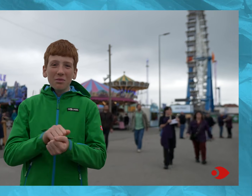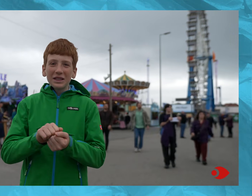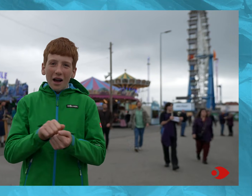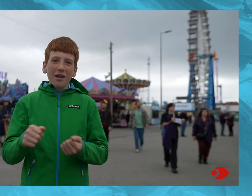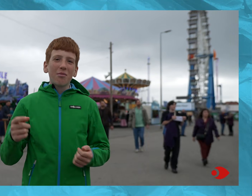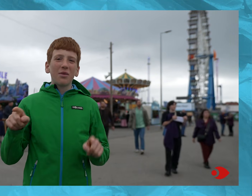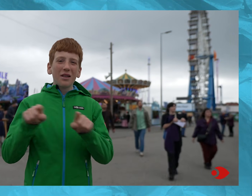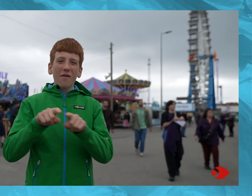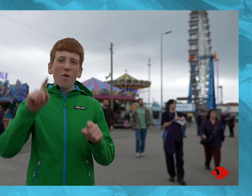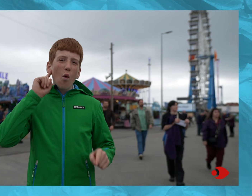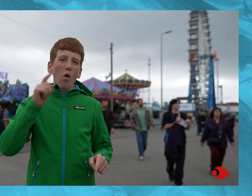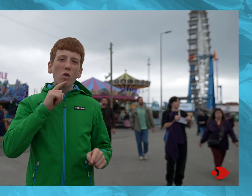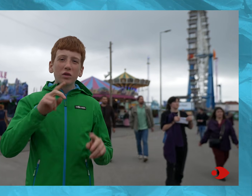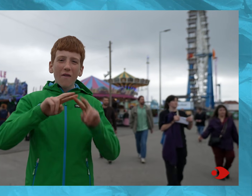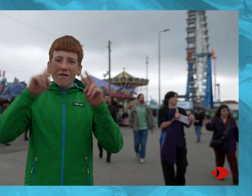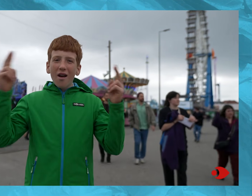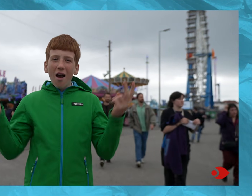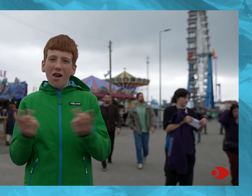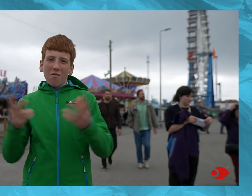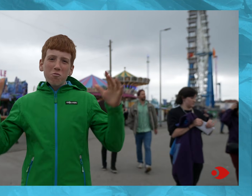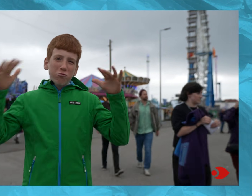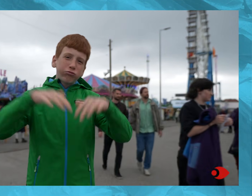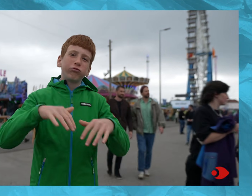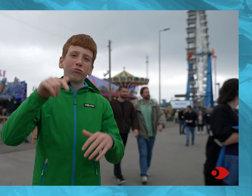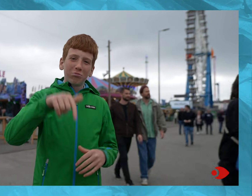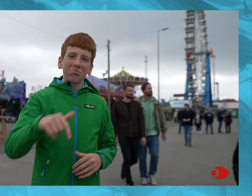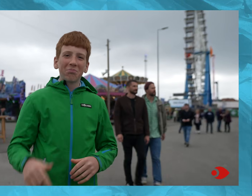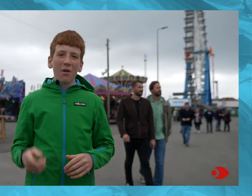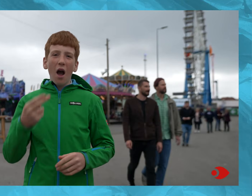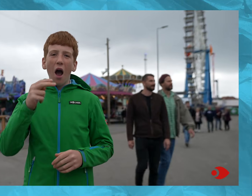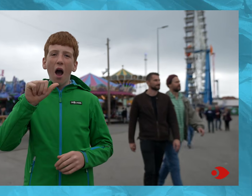Da sollen sich viele Gehörlose aus aller Welt beim Hackerzelt treffen.